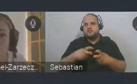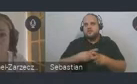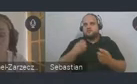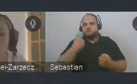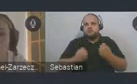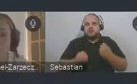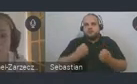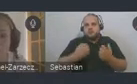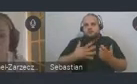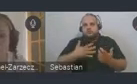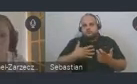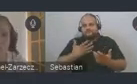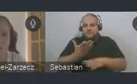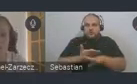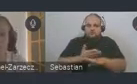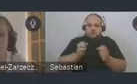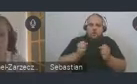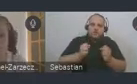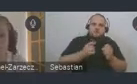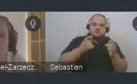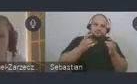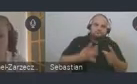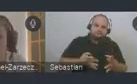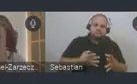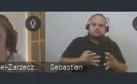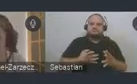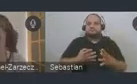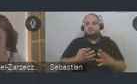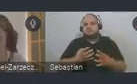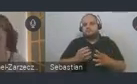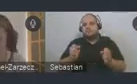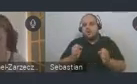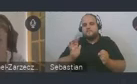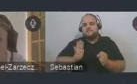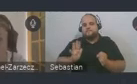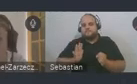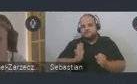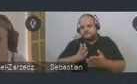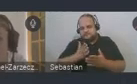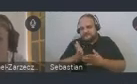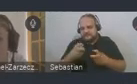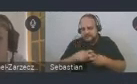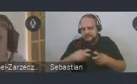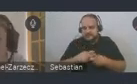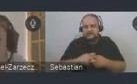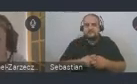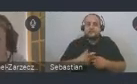Boją się, że coś zepsują, boją się o swoje bezpieczeństwo w sieci. Może warto właśnie na początek